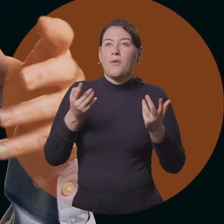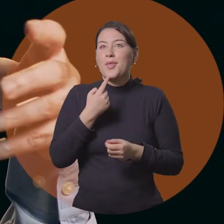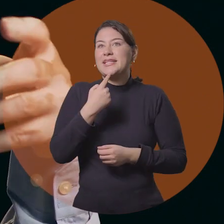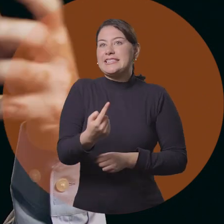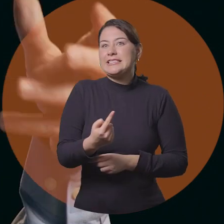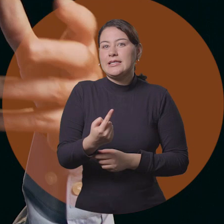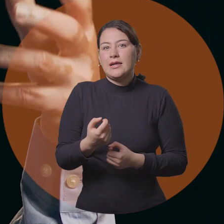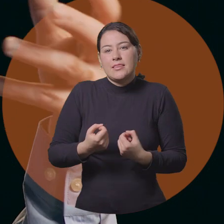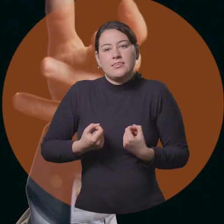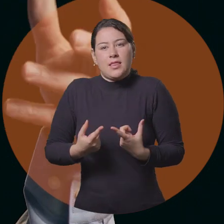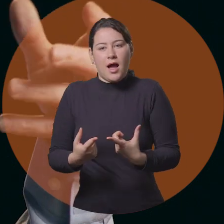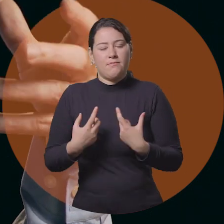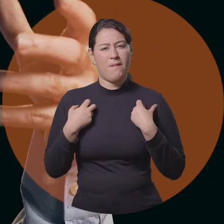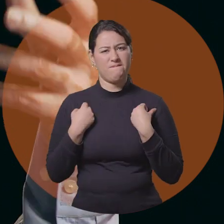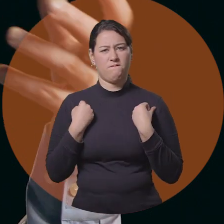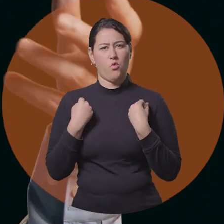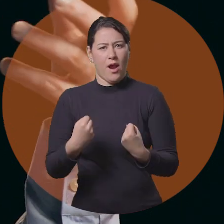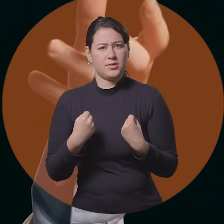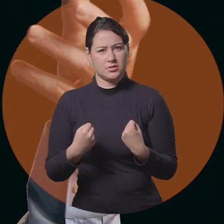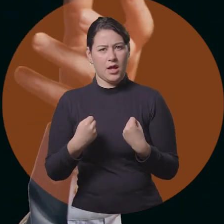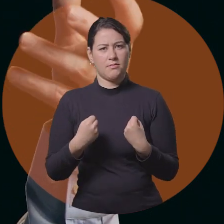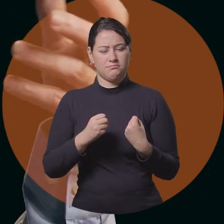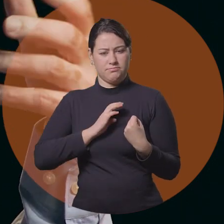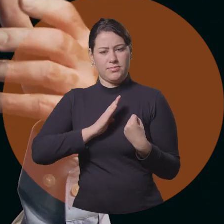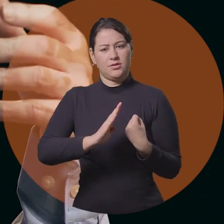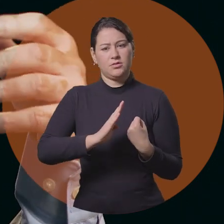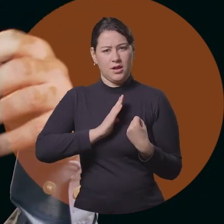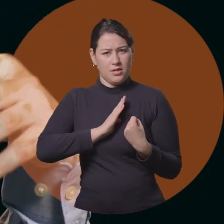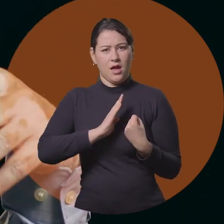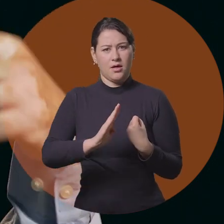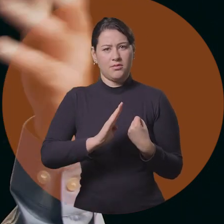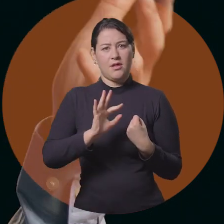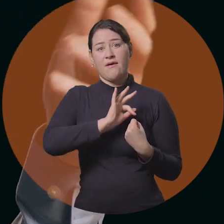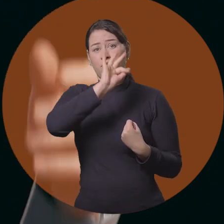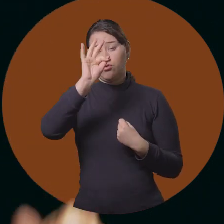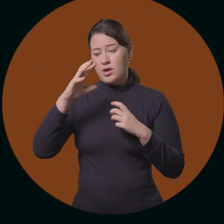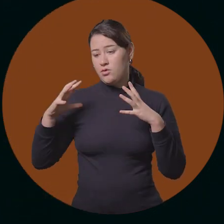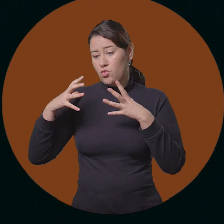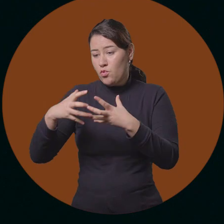va a endurecer el carácter, va a forjar el carácter de las futuras generaciones de emprendedores.